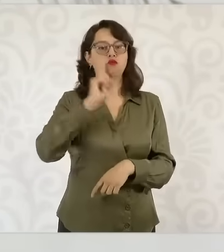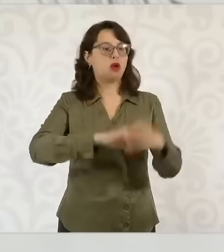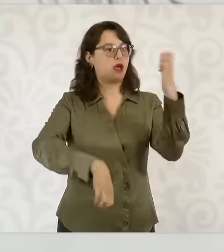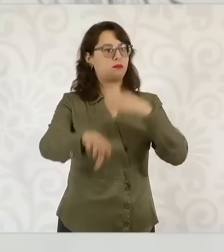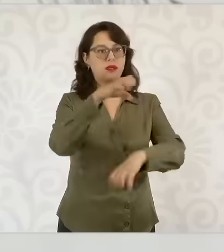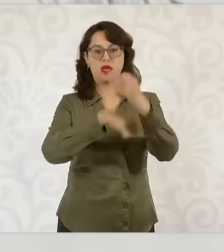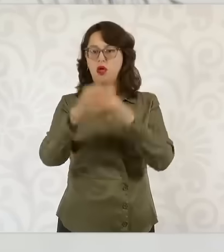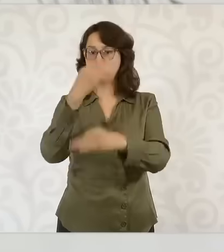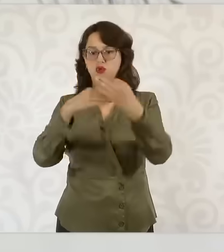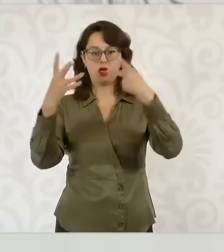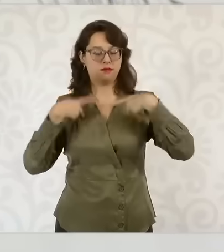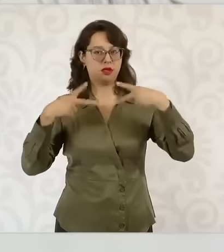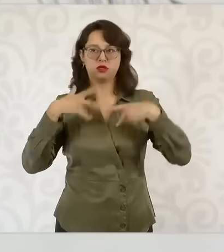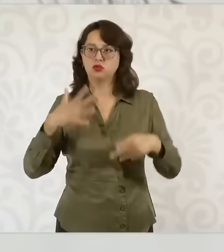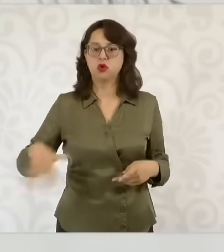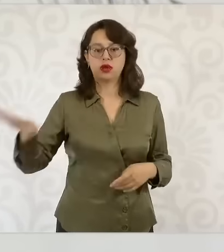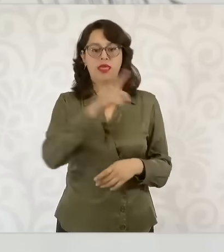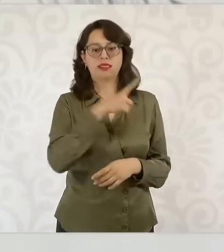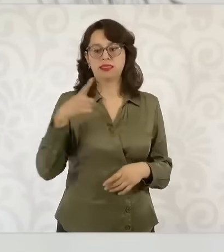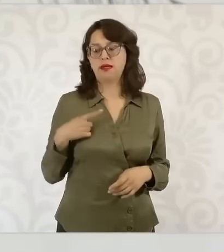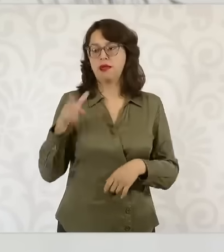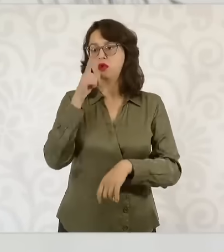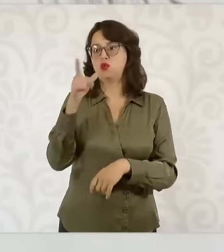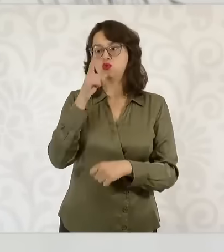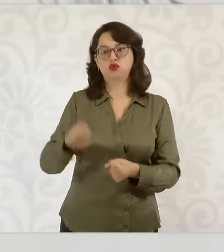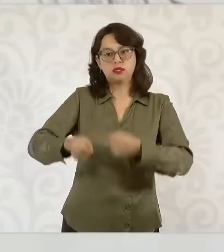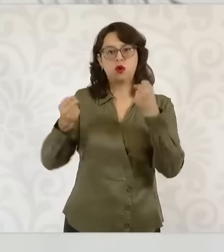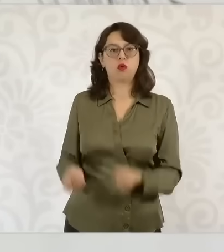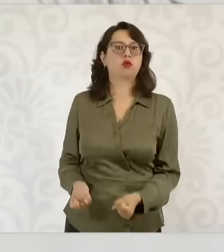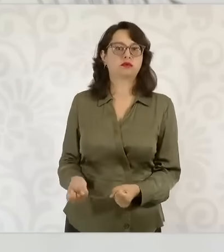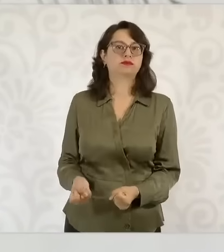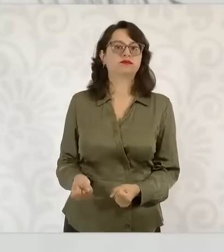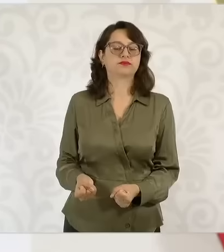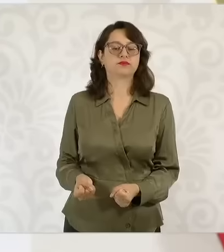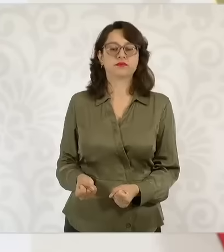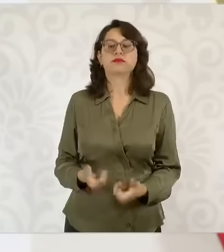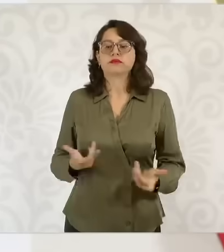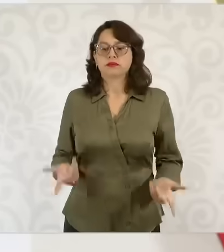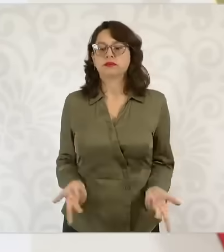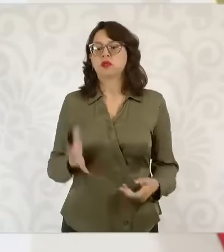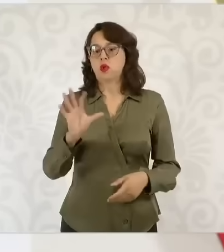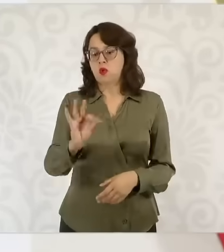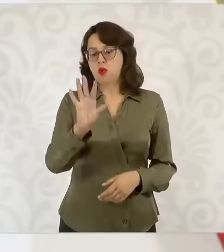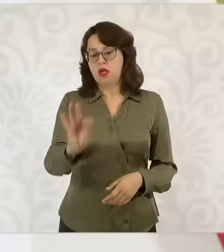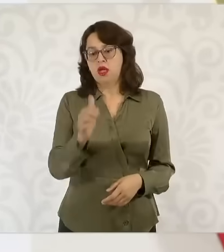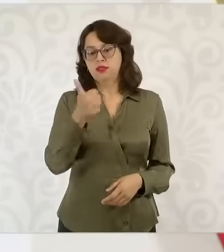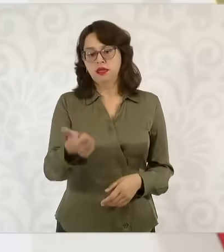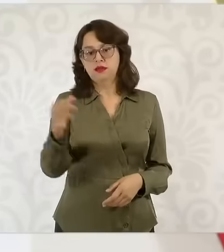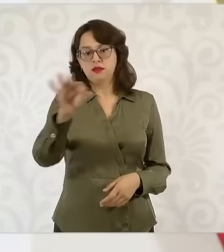eh población, a todos tener una Comisión Federal de Electricidad fuerte. El 46% de la generación se